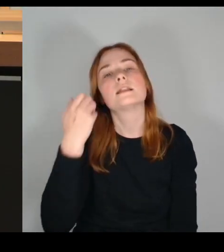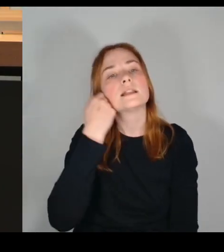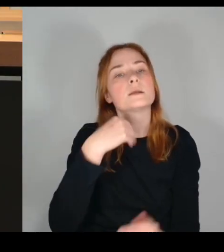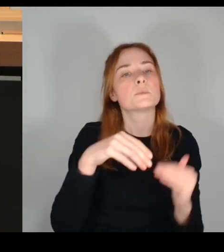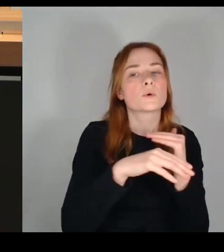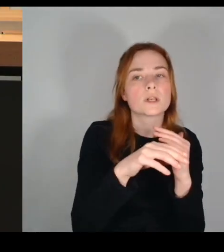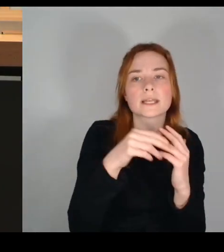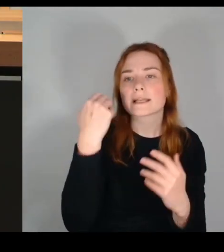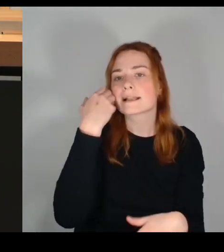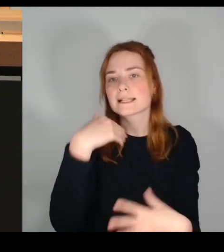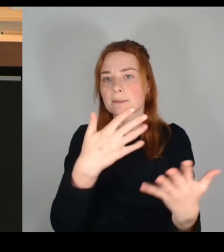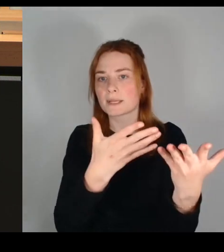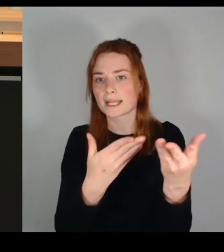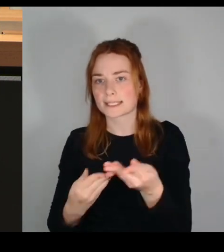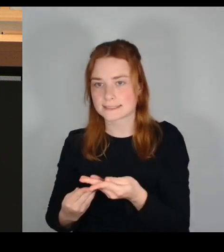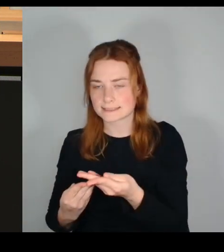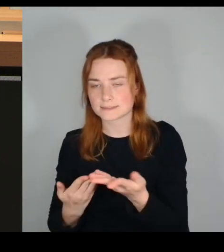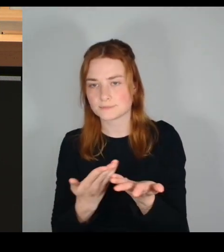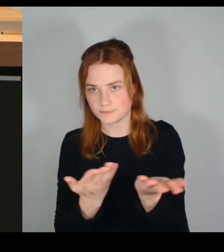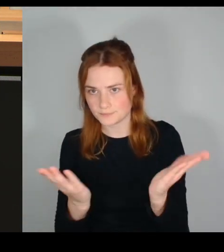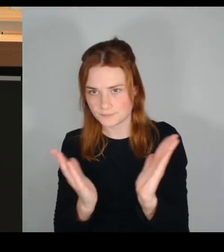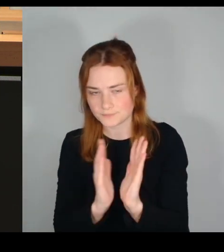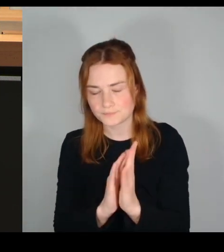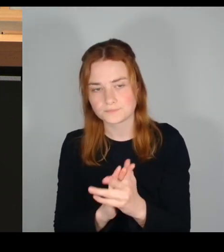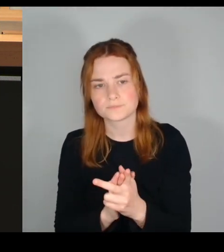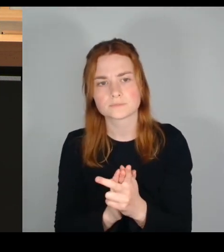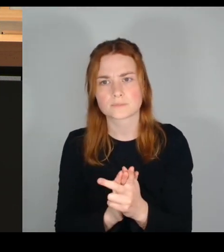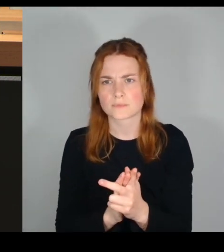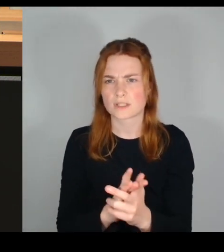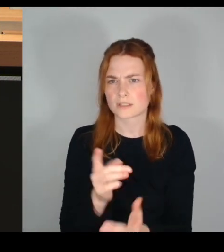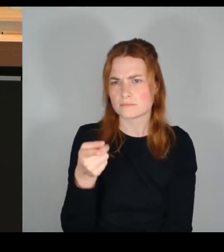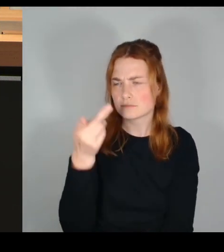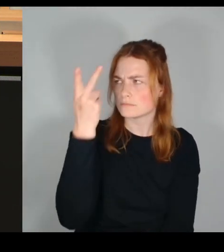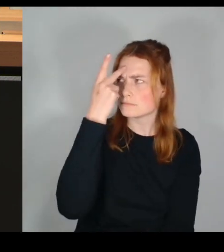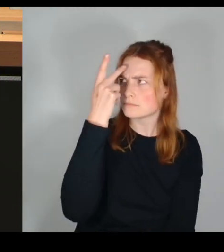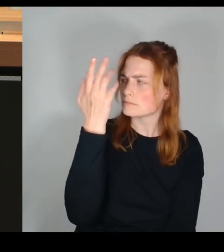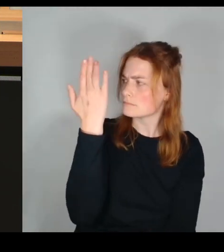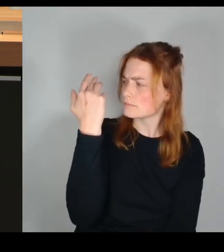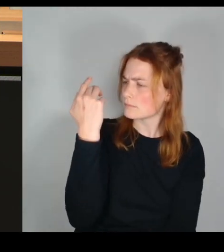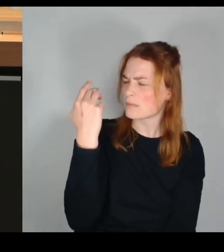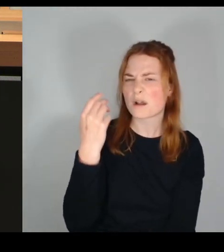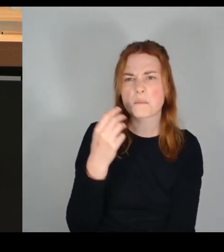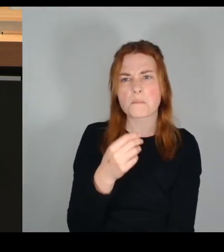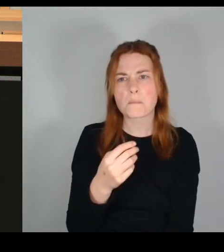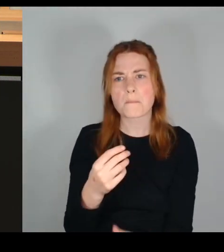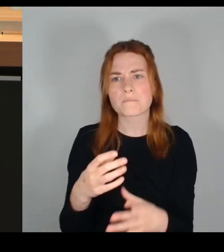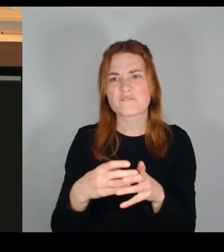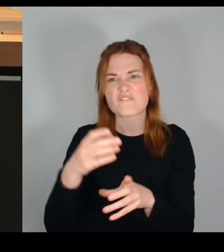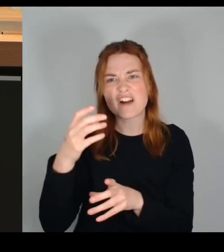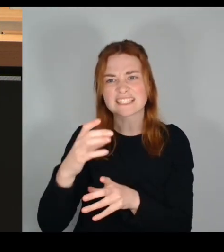zuletzt Pfandsammler gesehen haben? Wahrscheinlich nicht, denn es fassen viele Sammler in Berlin unterwegs. Aber sie sind für uns fast schon zur